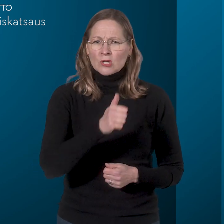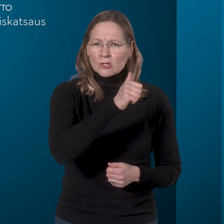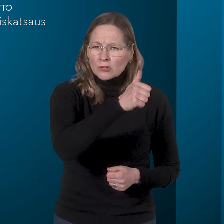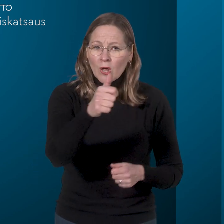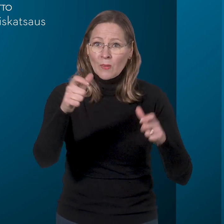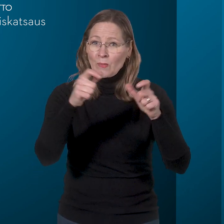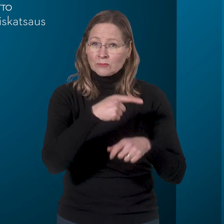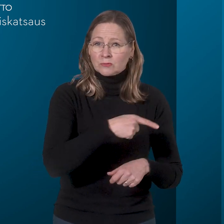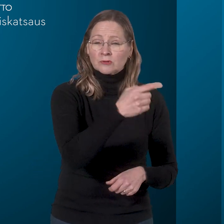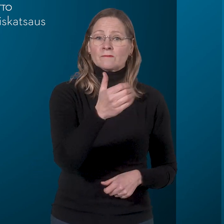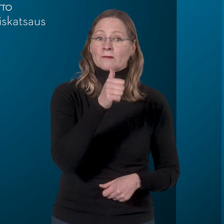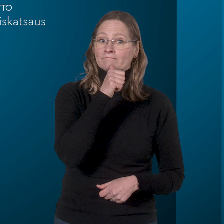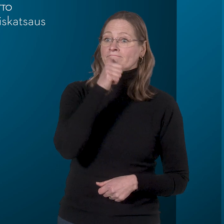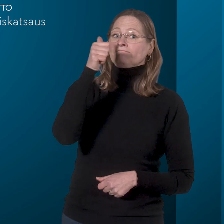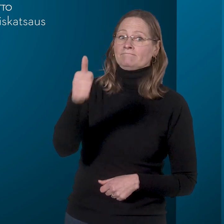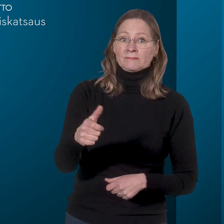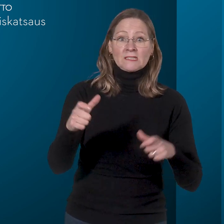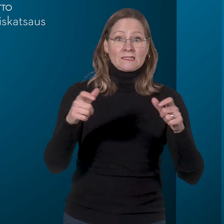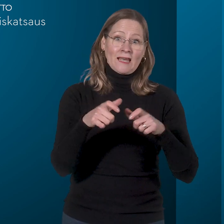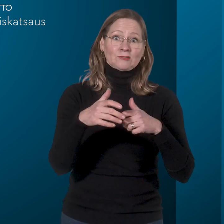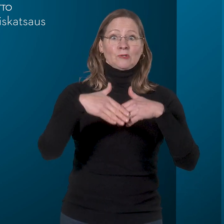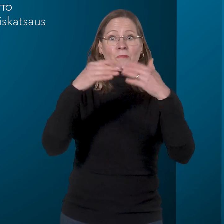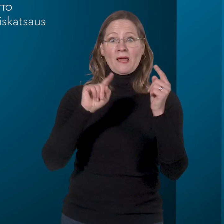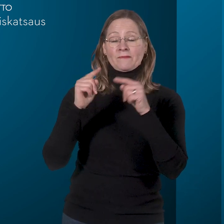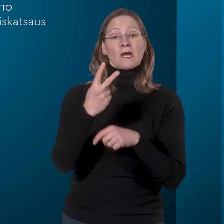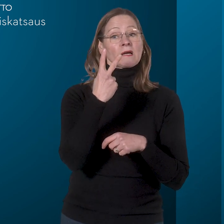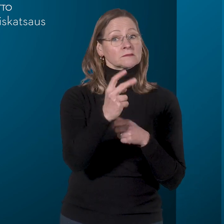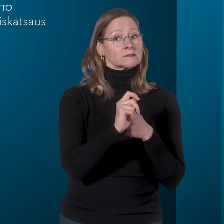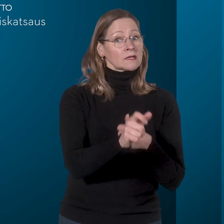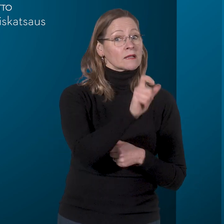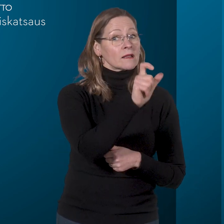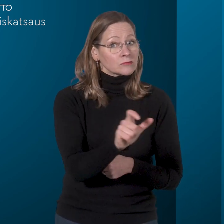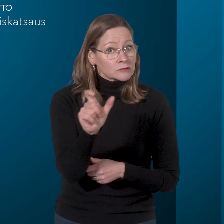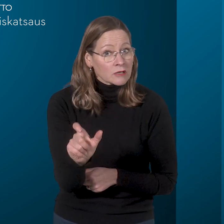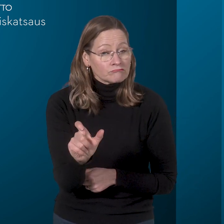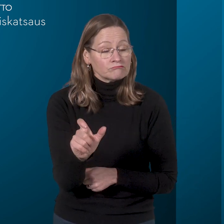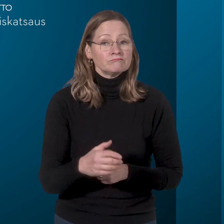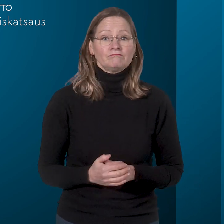Jokainen yhdistys voi ilmoittaa Järjestöpäiville kaksi edustajaa, -